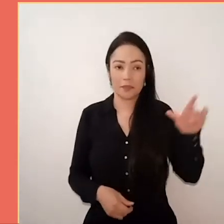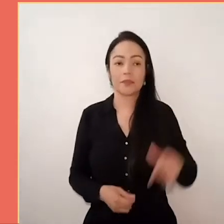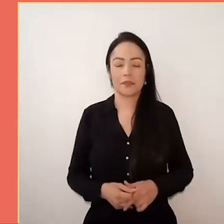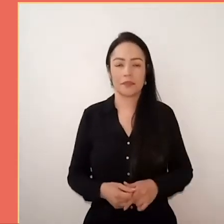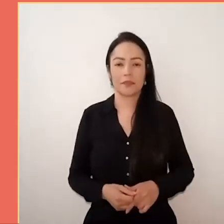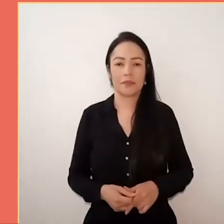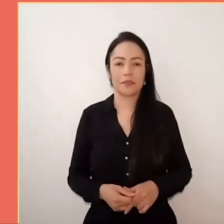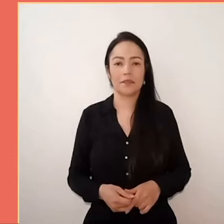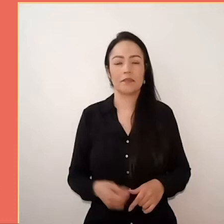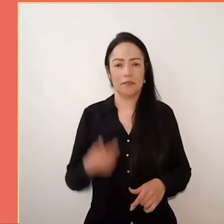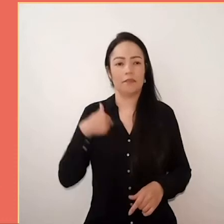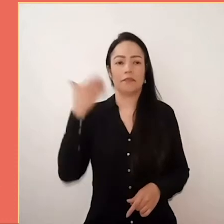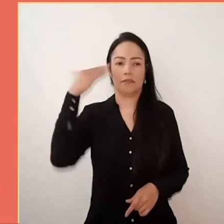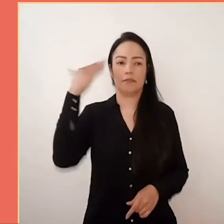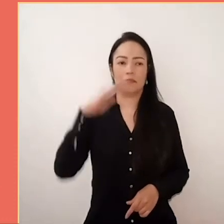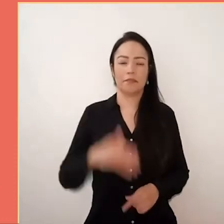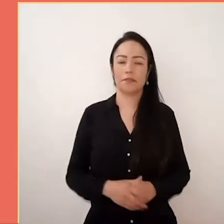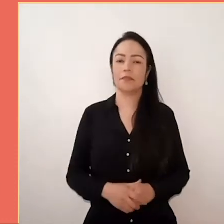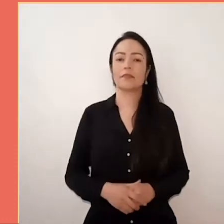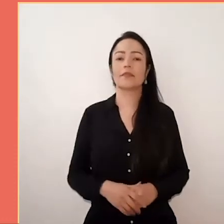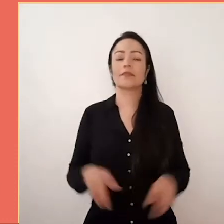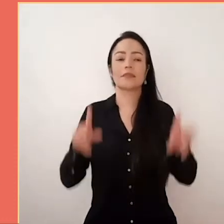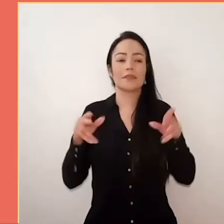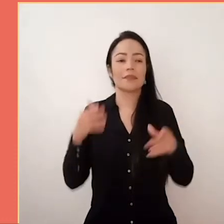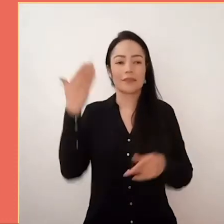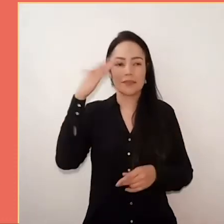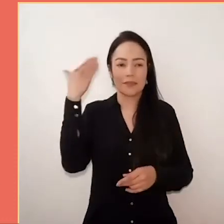pra gente poder beber dessa fonte de otimismo,